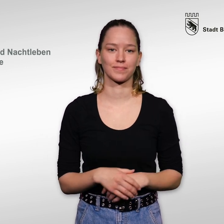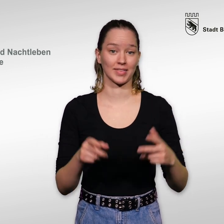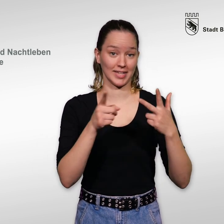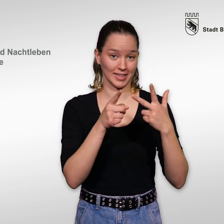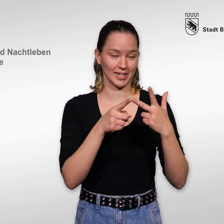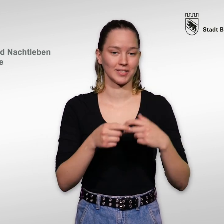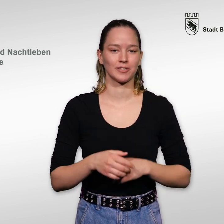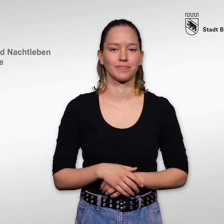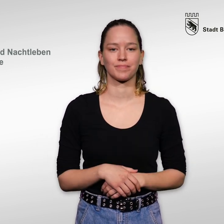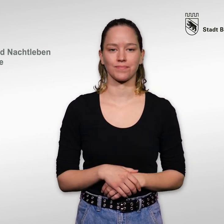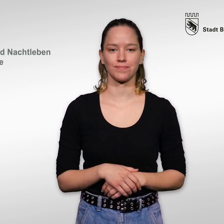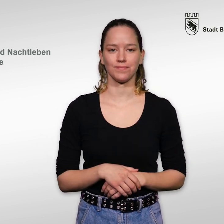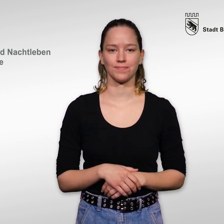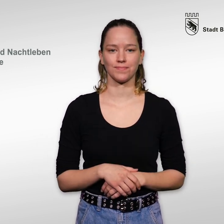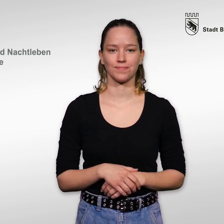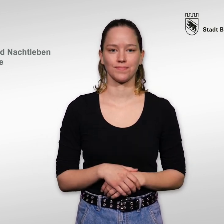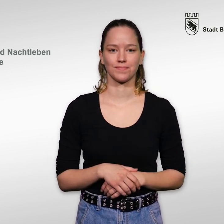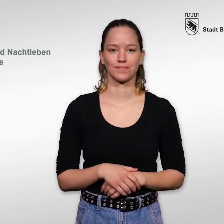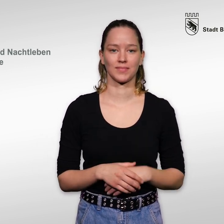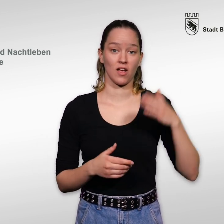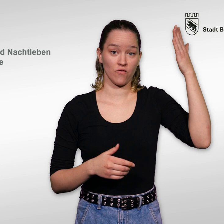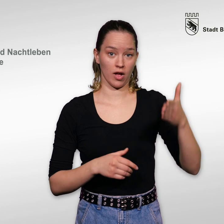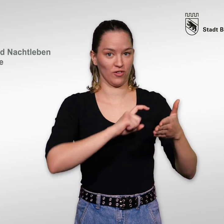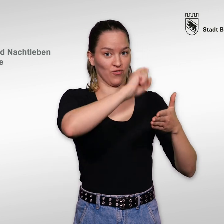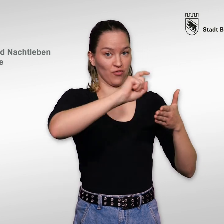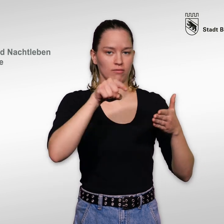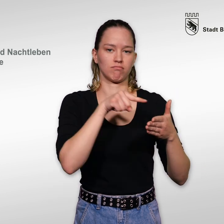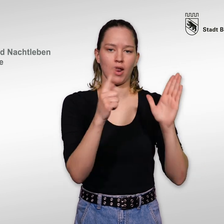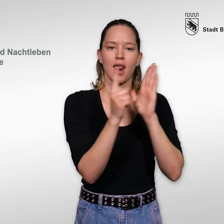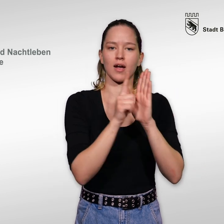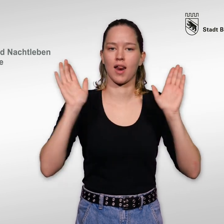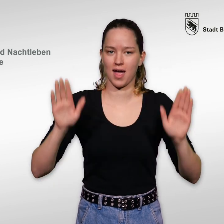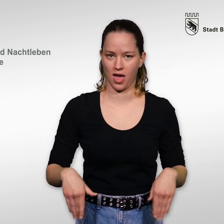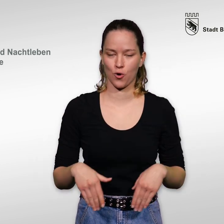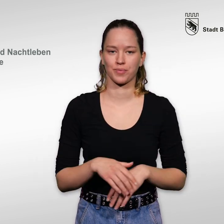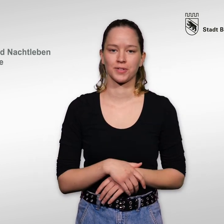Legale Spraywände